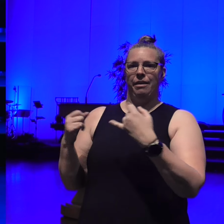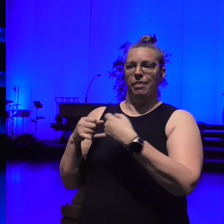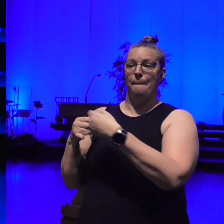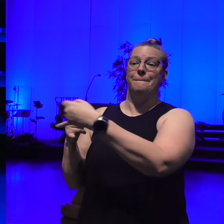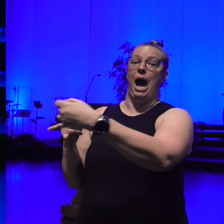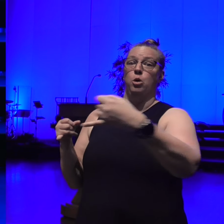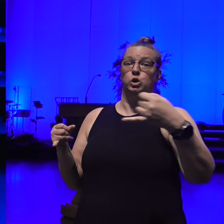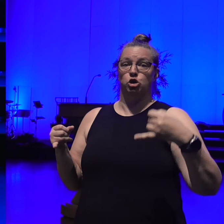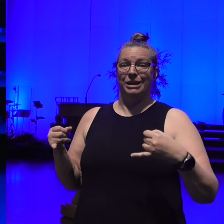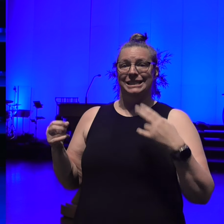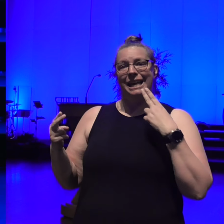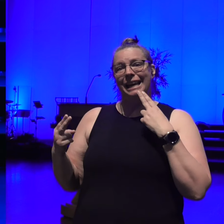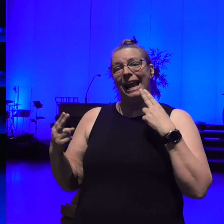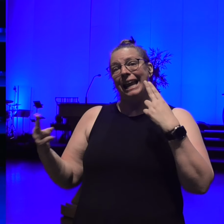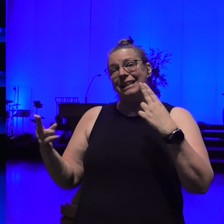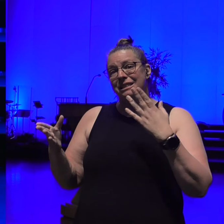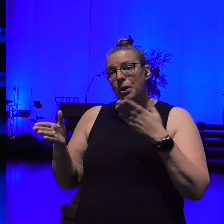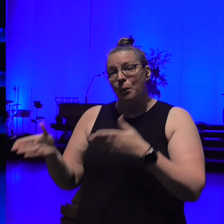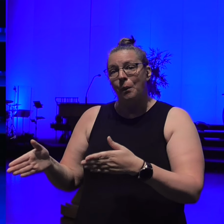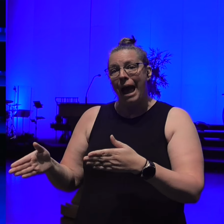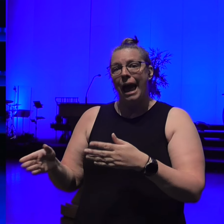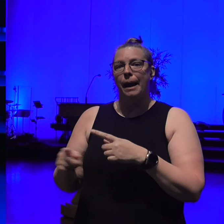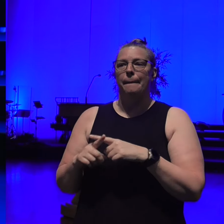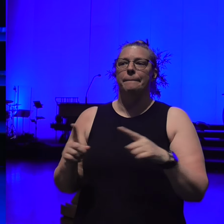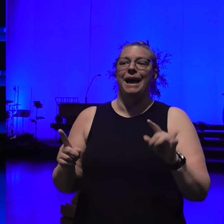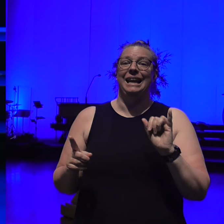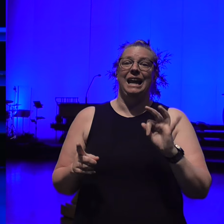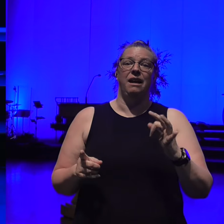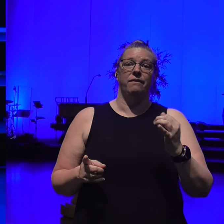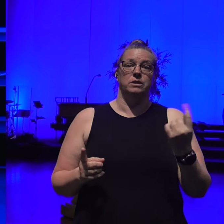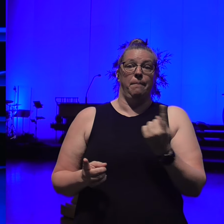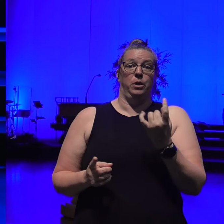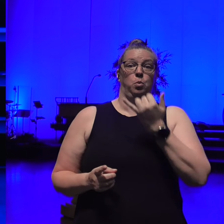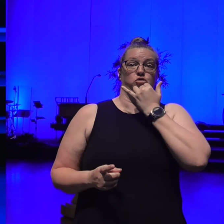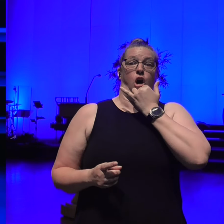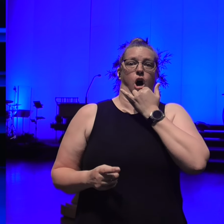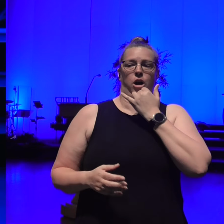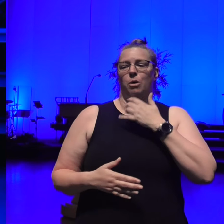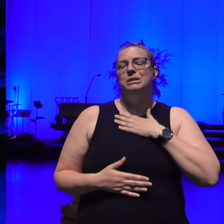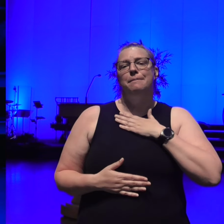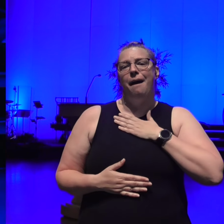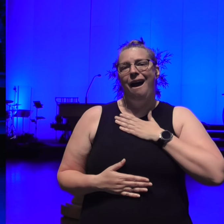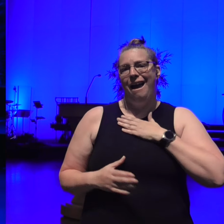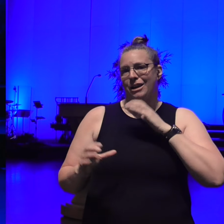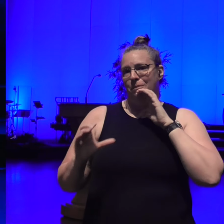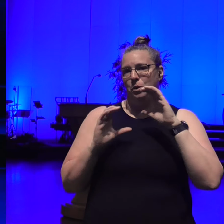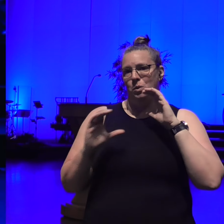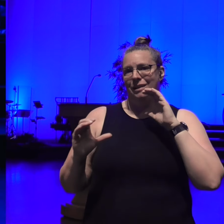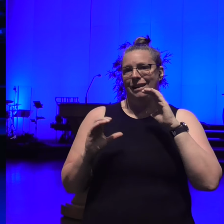Pero si había algo malo era mi incapacidad para comunicar mi experiencia Y